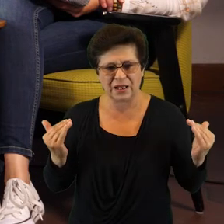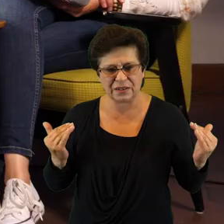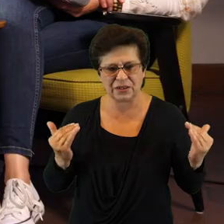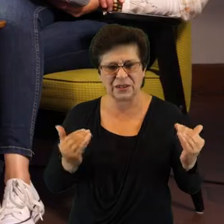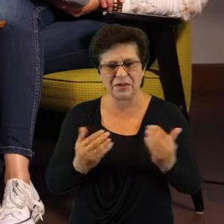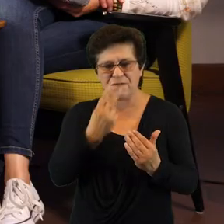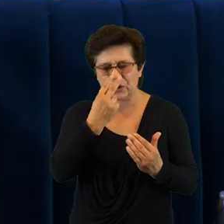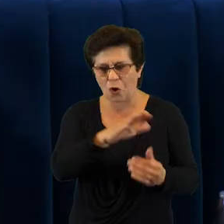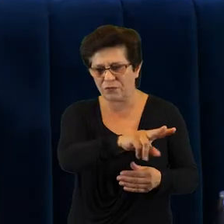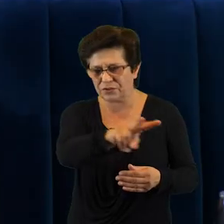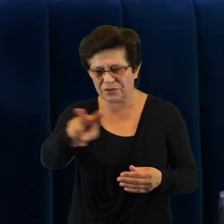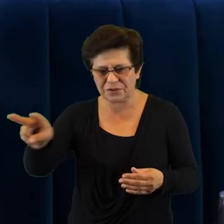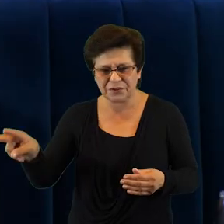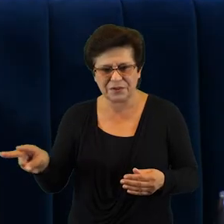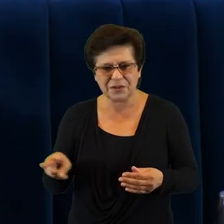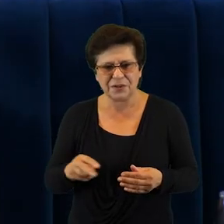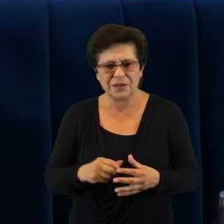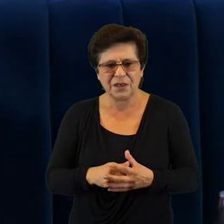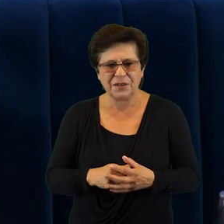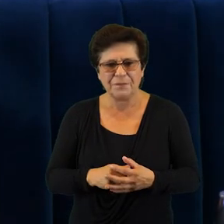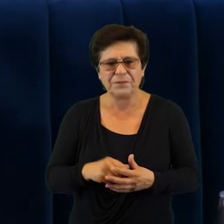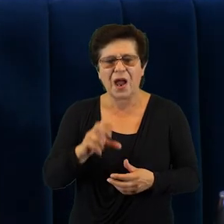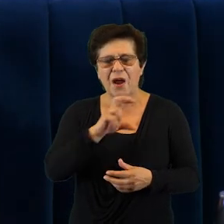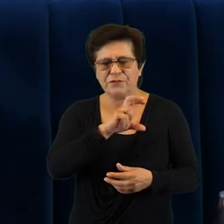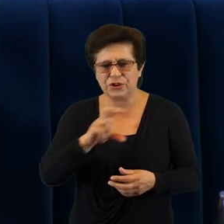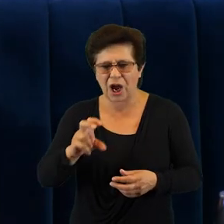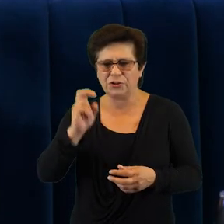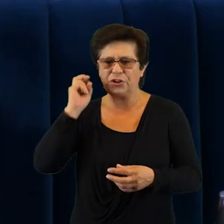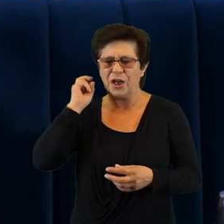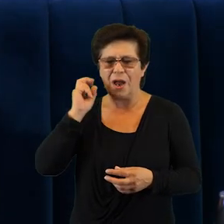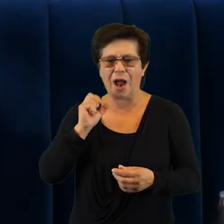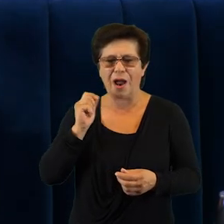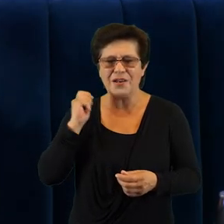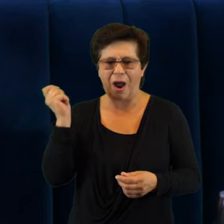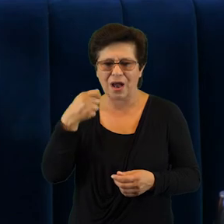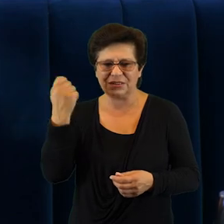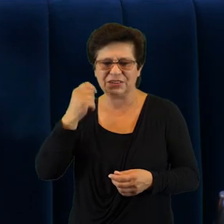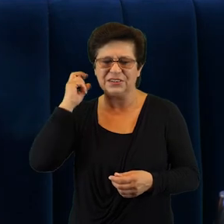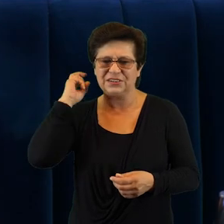i powiedzieć ze sceny: »w czasie jazdy tramwaju nie zadaje się pytań motorniczemu«".